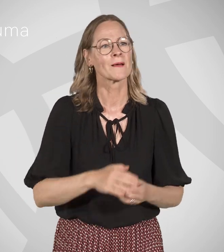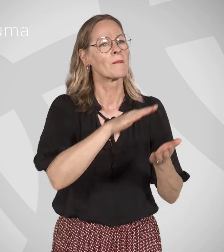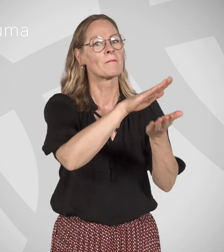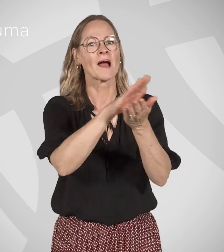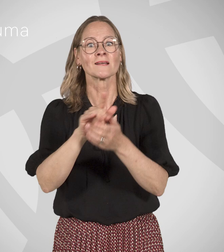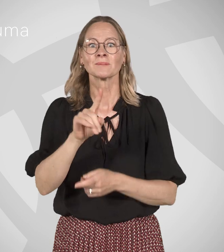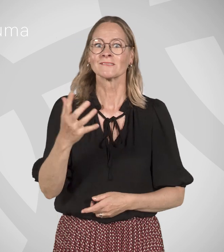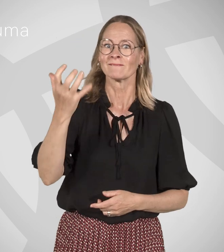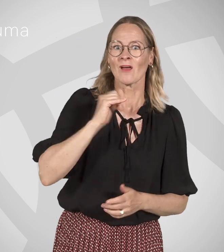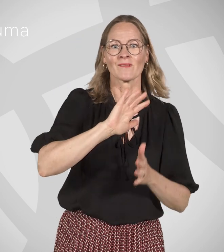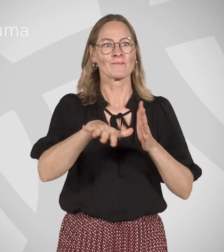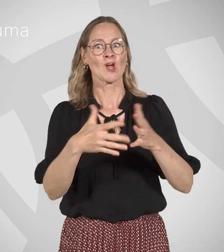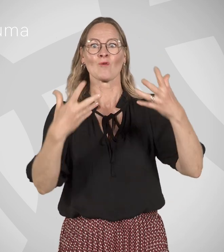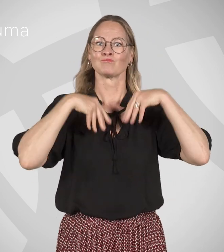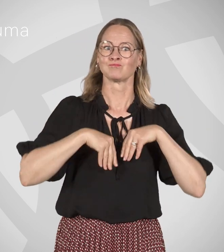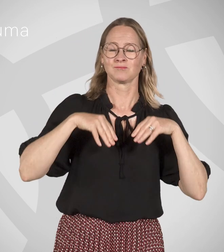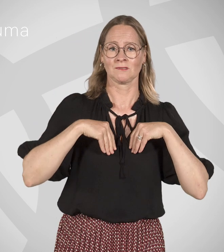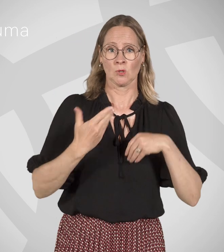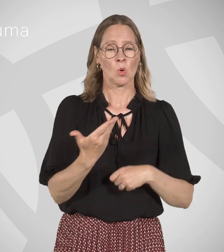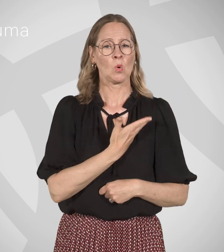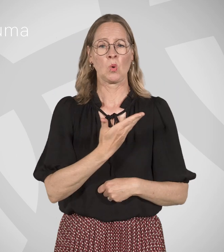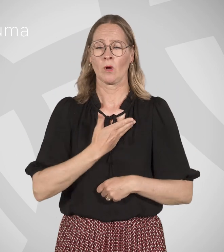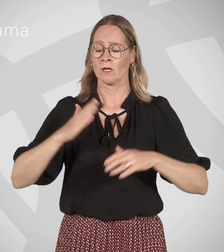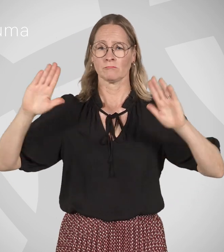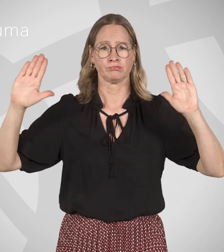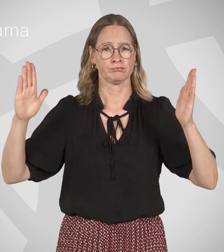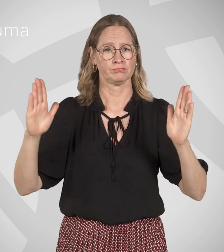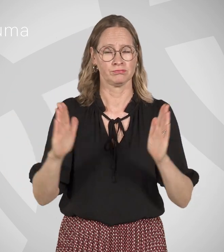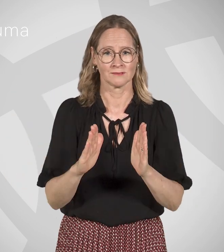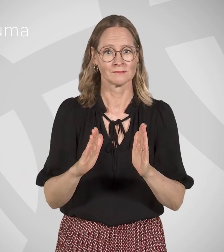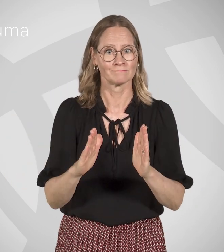Viittomakielen omaksumisen paikat ovat merkittävästi vähentyneet, -